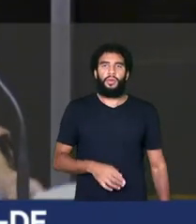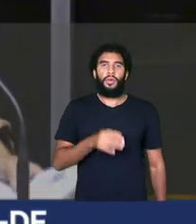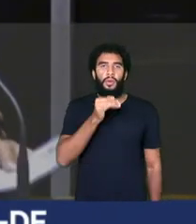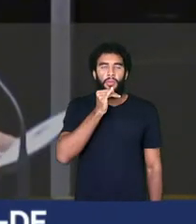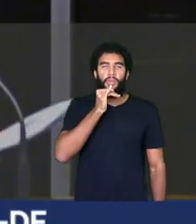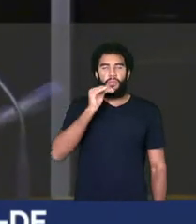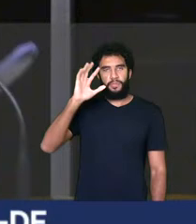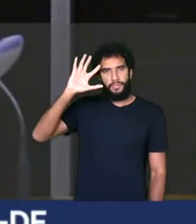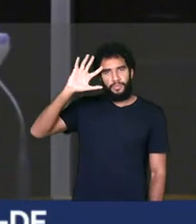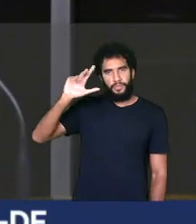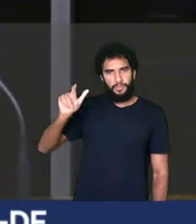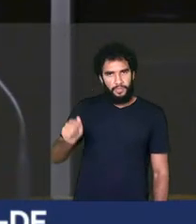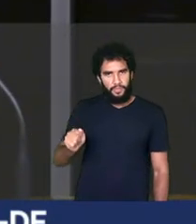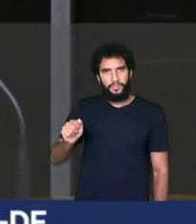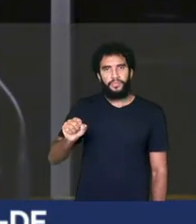EXEMPLO, POR EXEMPLO, DA ÁFRICA DO SUL. MAS A ÁFRICA